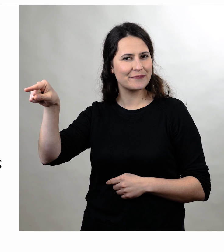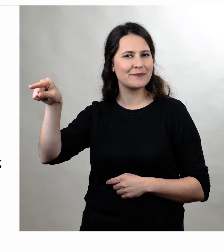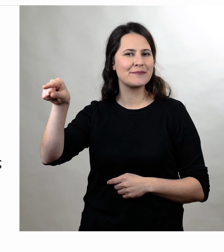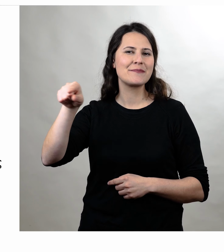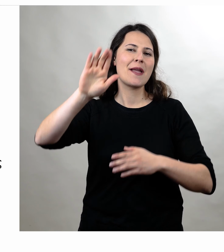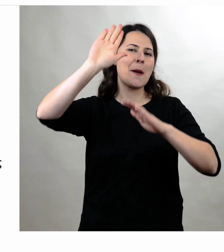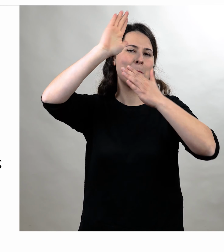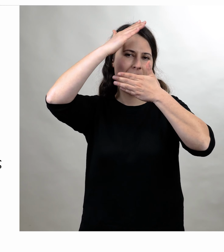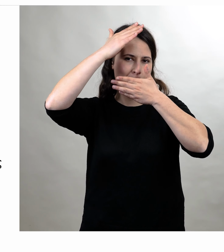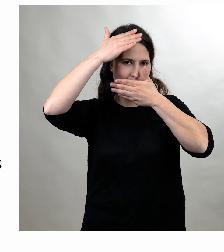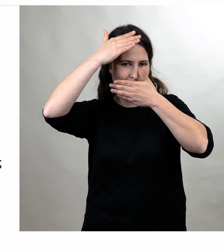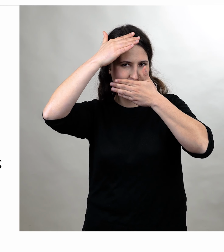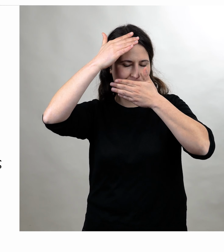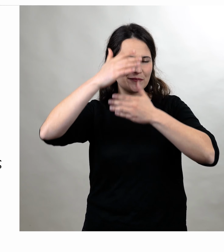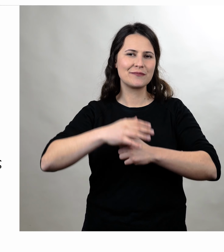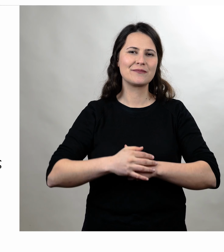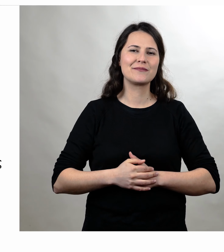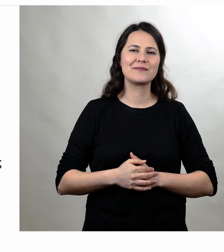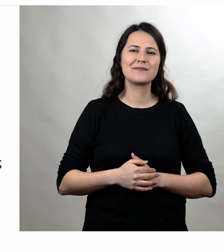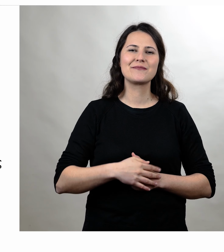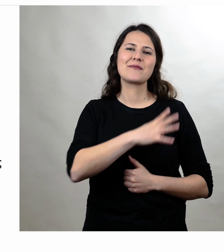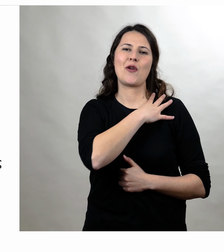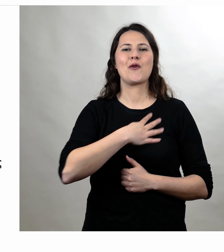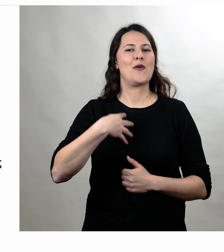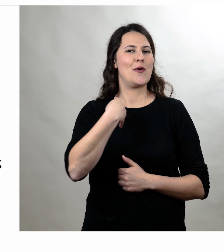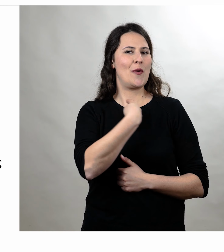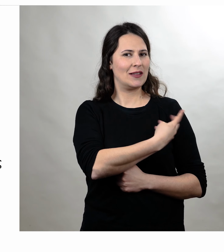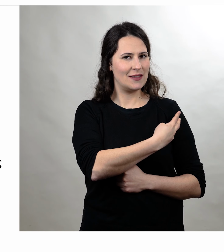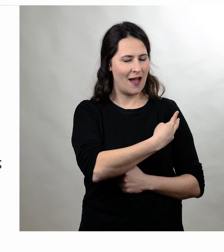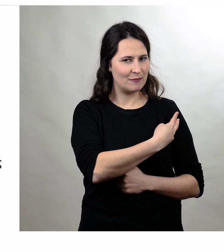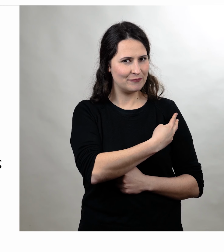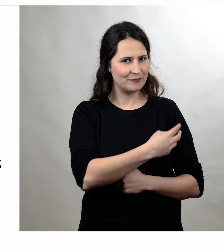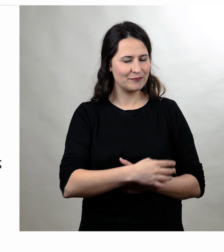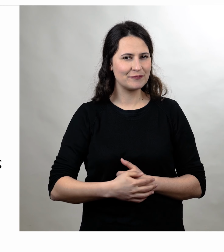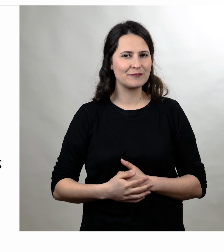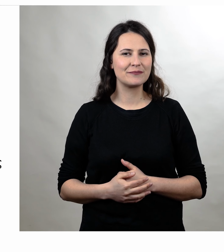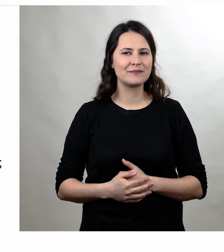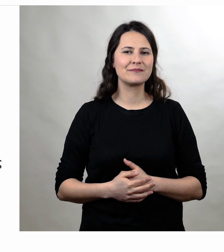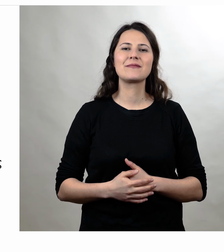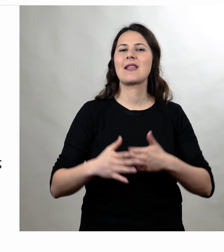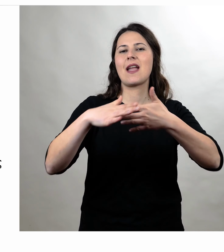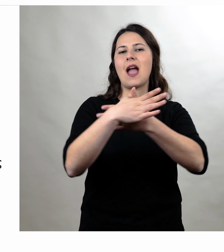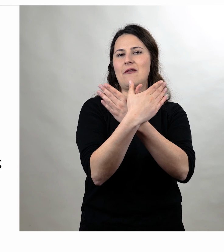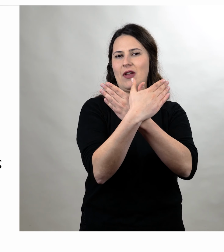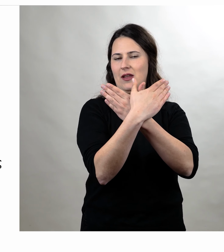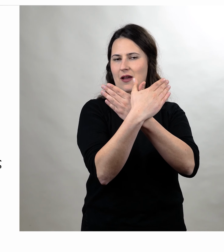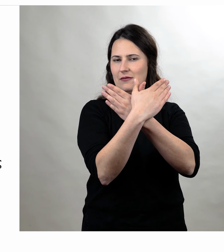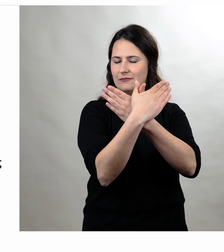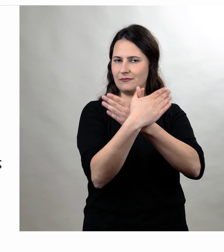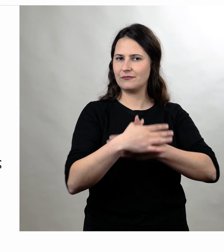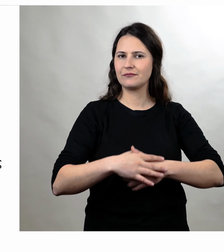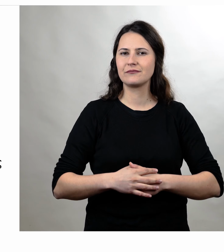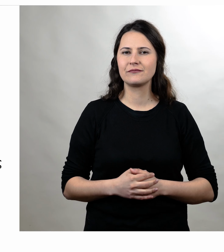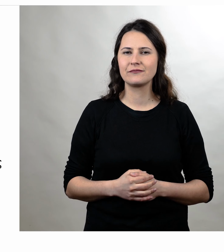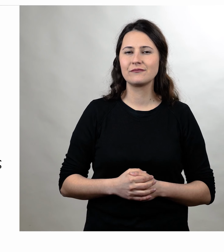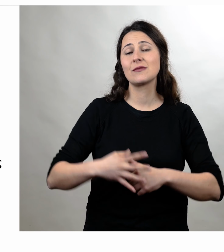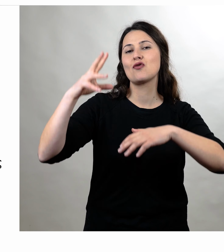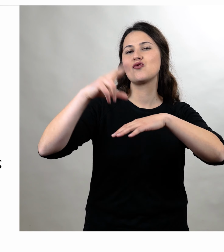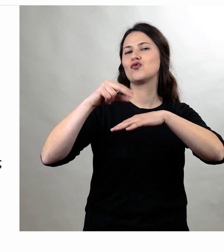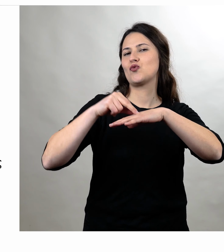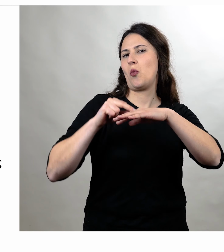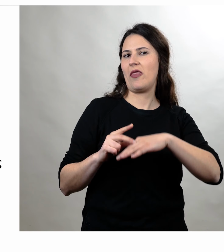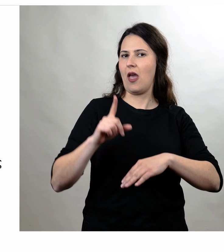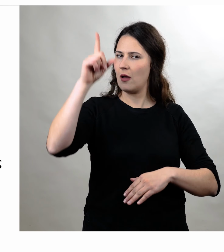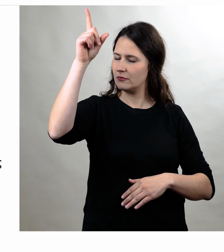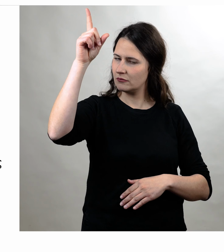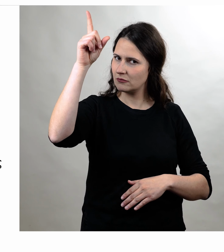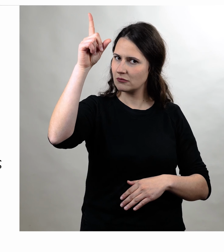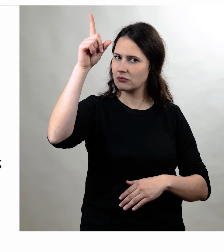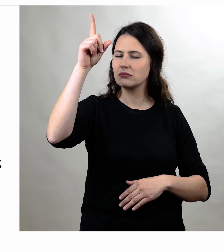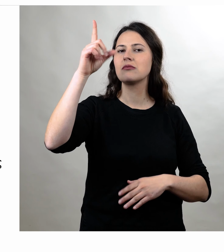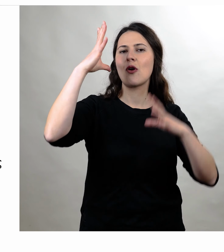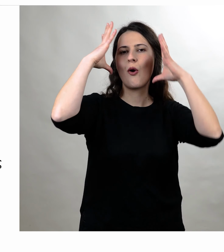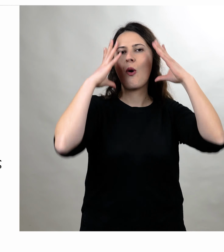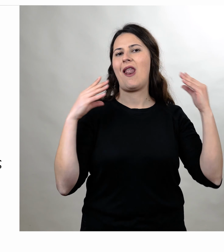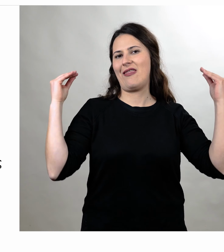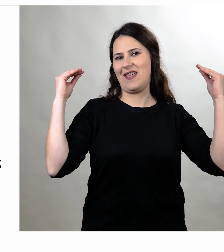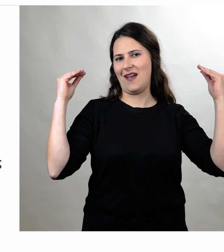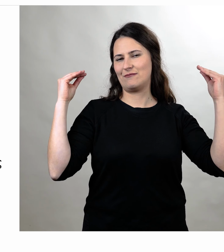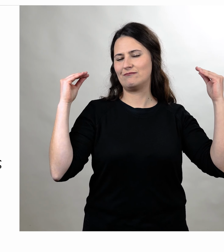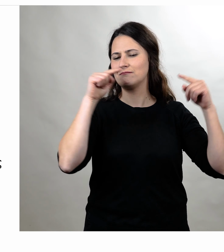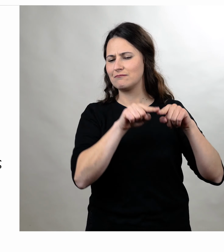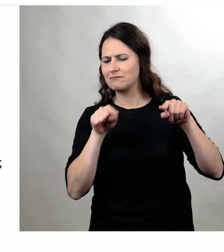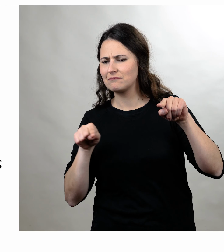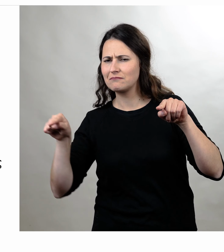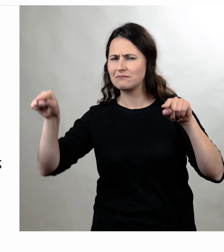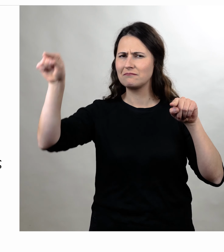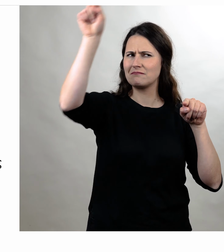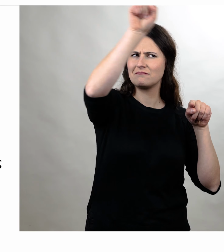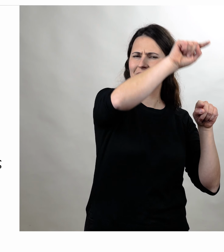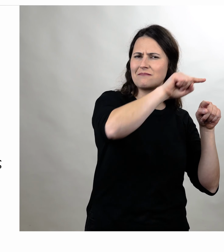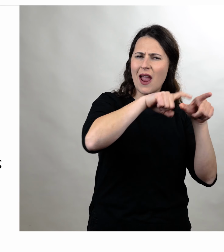στο Μαρόκο, στην Κροατία, στην Αλβανία, στη Σουηδία και στην Ολλανδία.